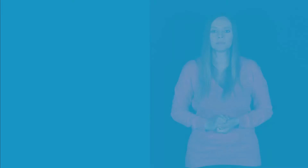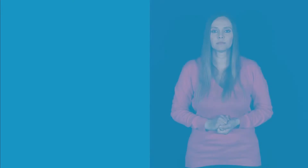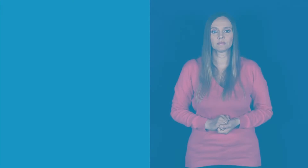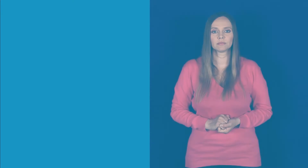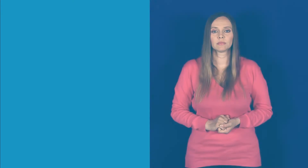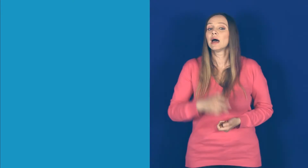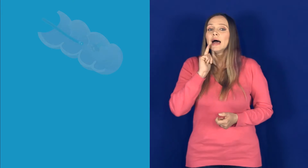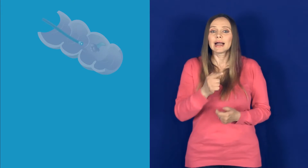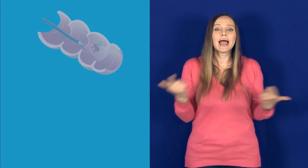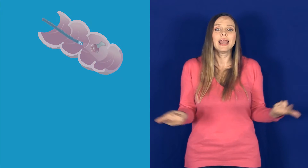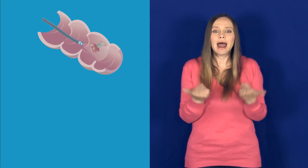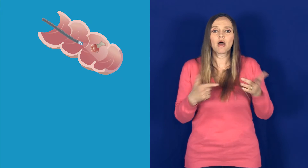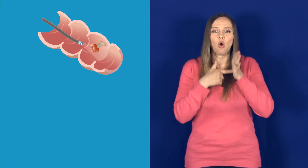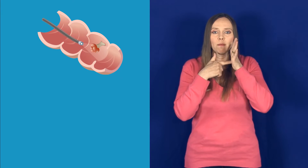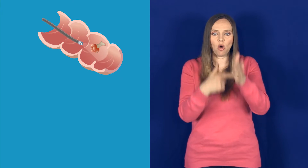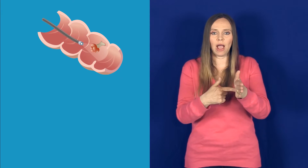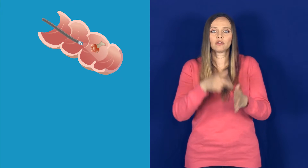Kaj lahko pokaže kolonoskopija?